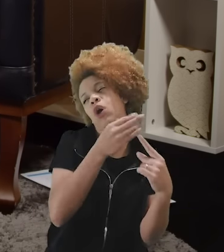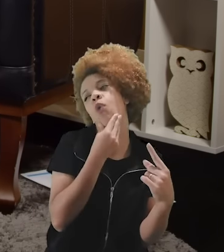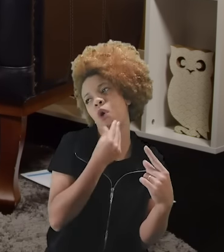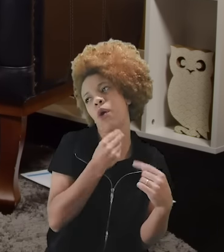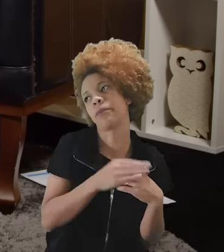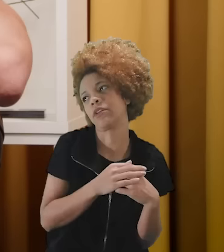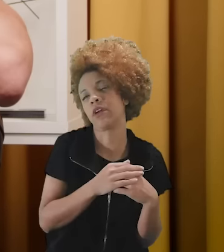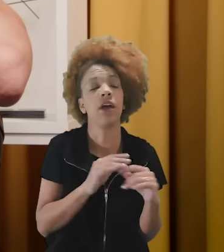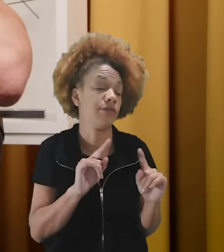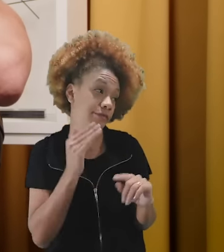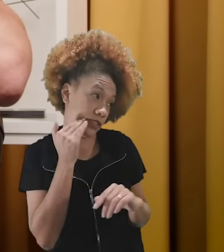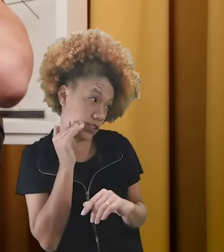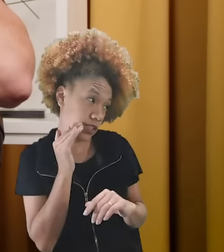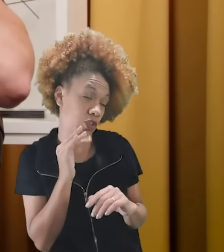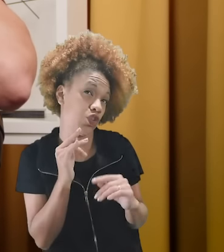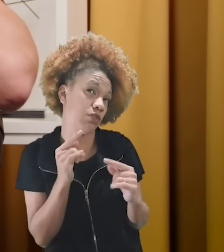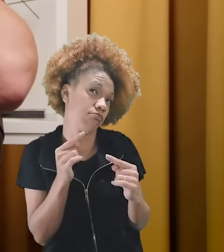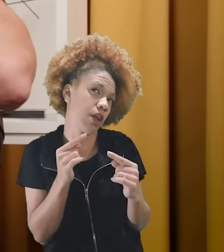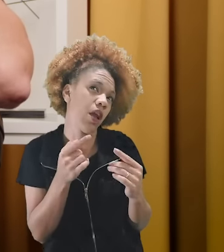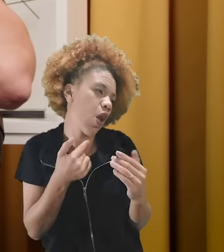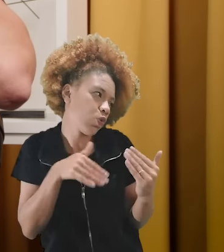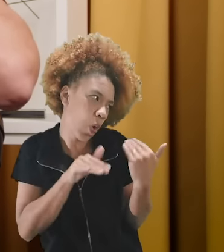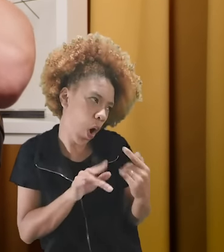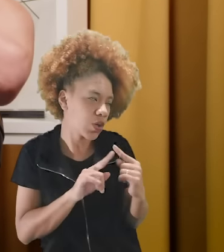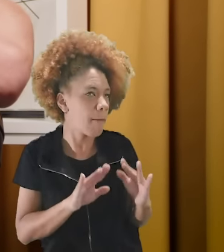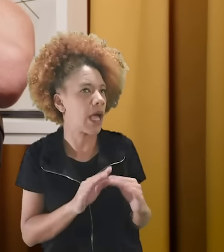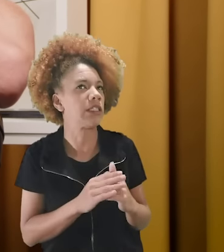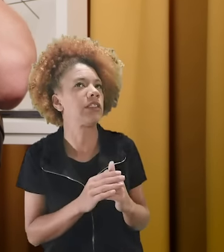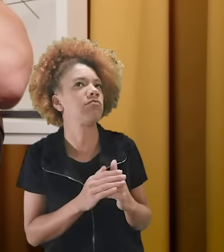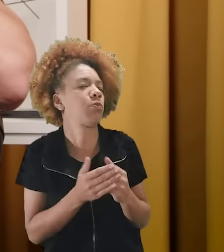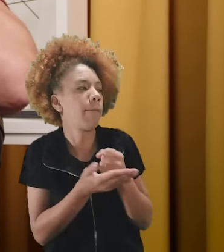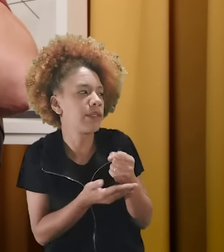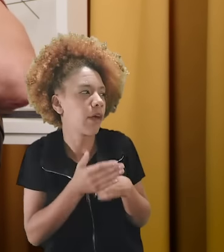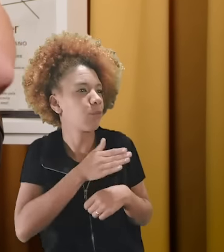ex E aí você entende esse preconceito não que eu Concorde mas você entende baseado em Putz é